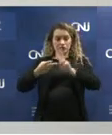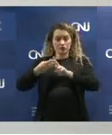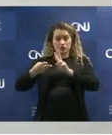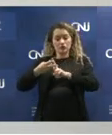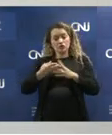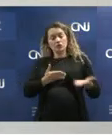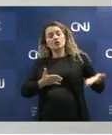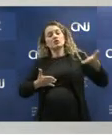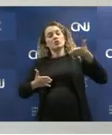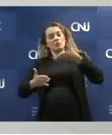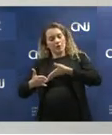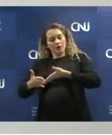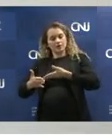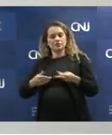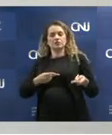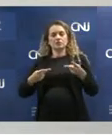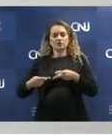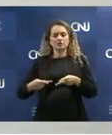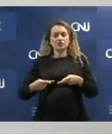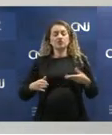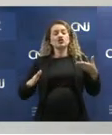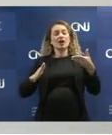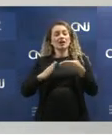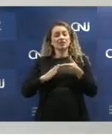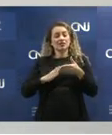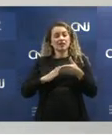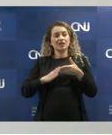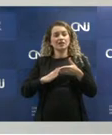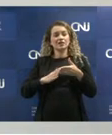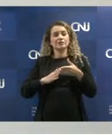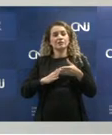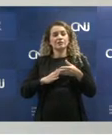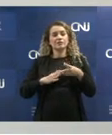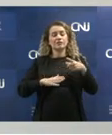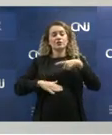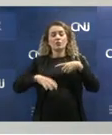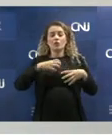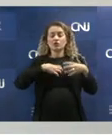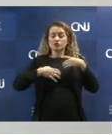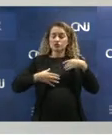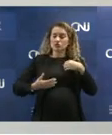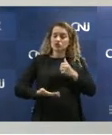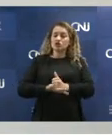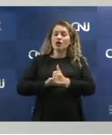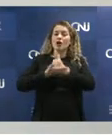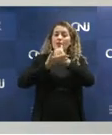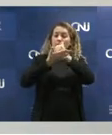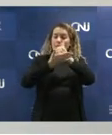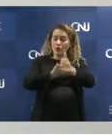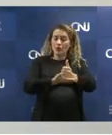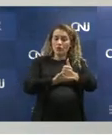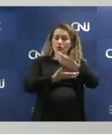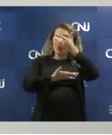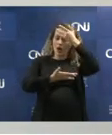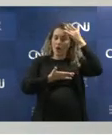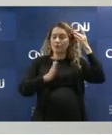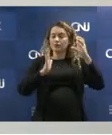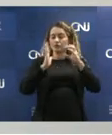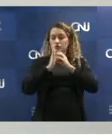O presente feito até como de moça, um dia com atitude de emoção, de apoio ao magistrado aqui requerido.